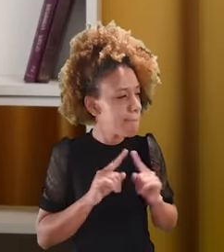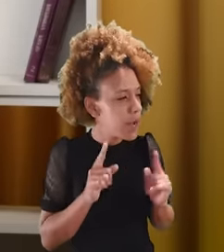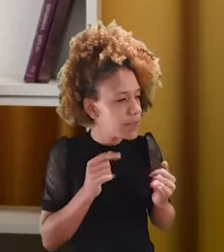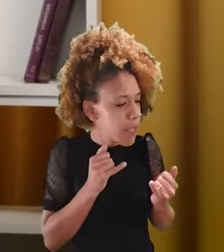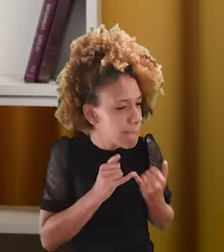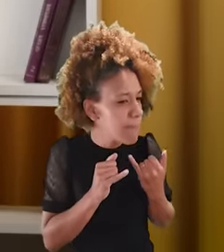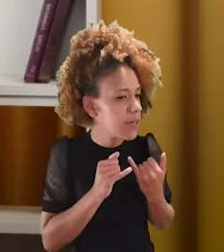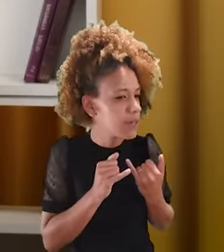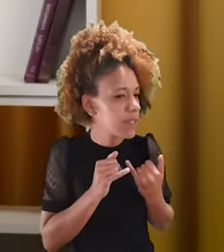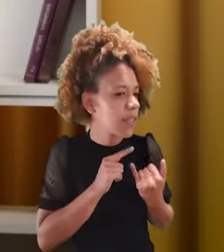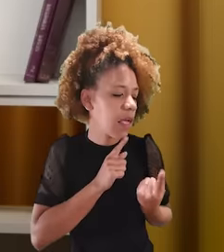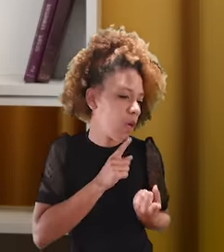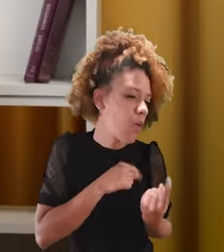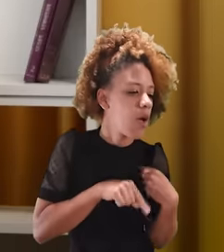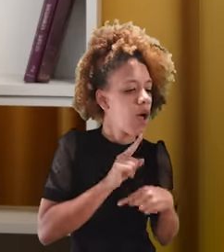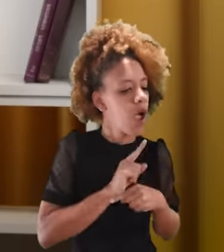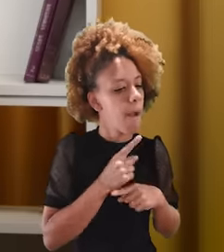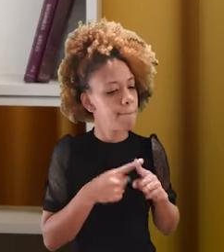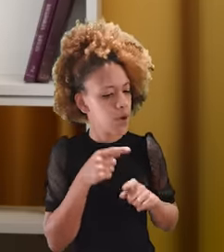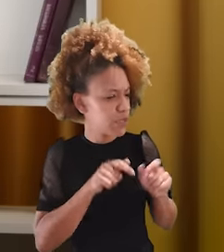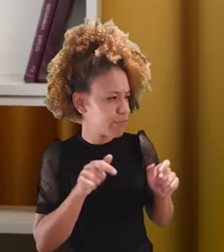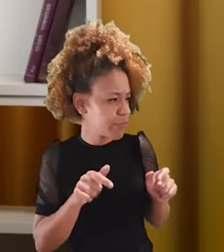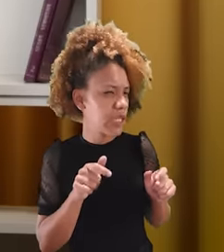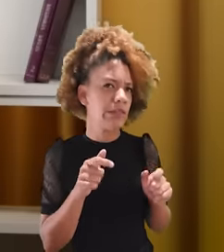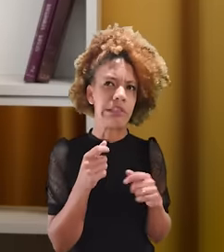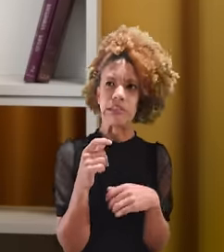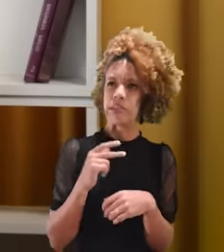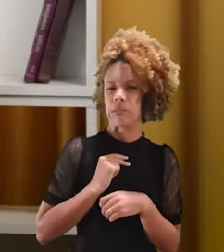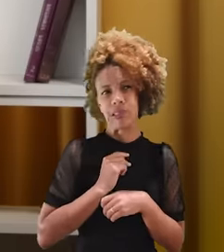lado muito in actualizado que algumas pessoas falam assim eu não sei se eu vou captar talvez